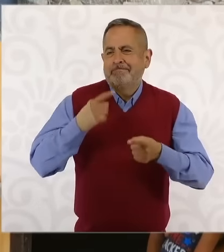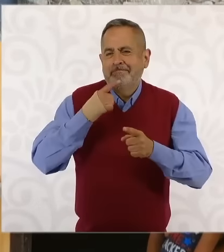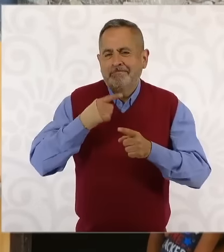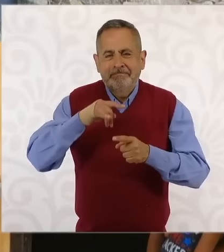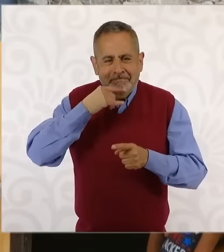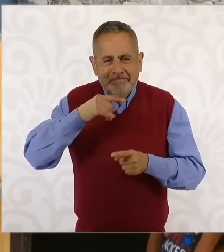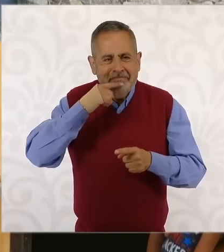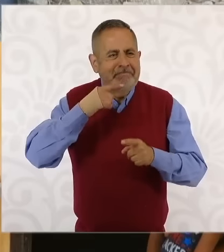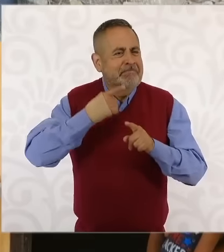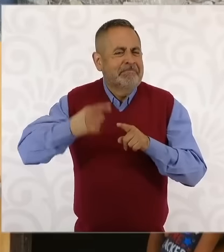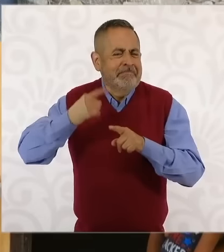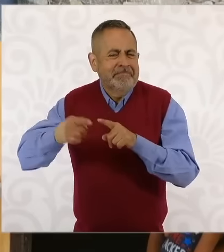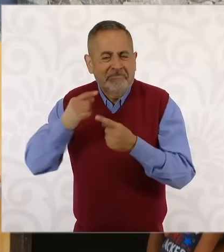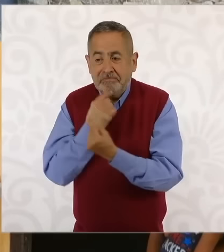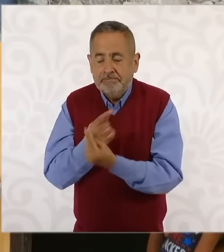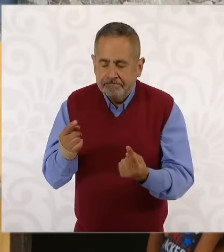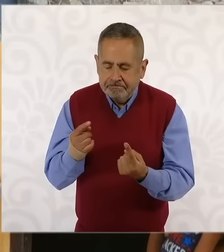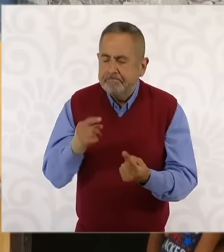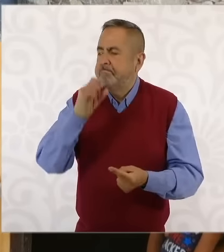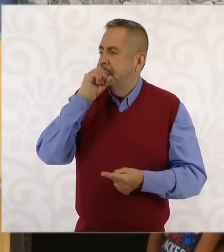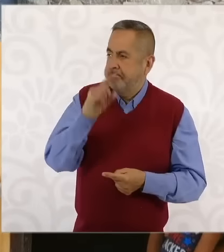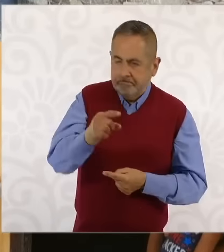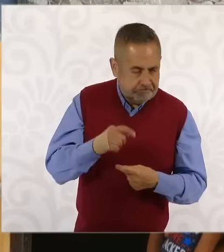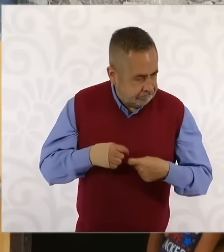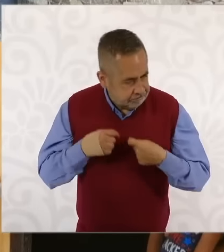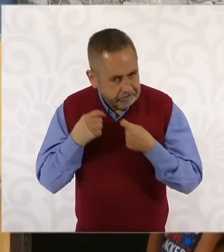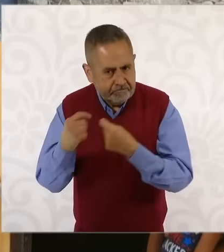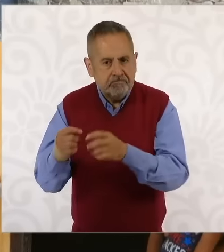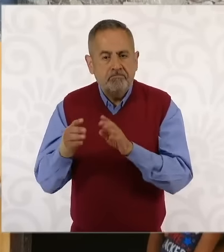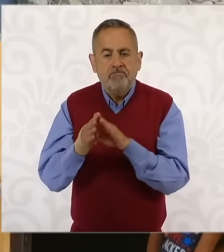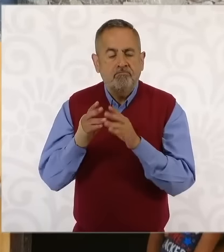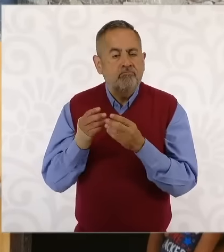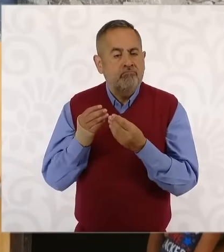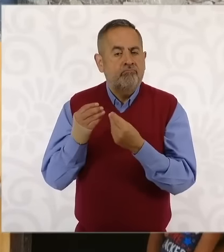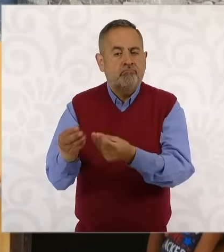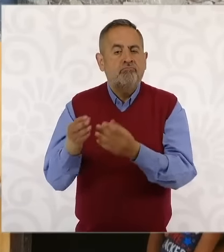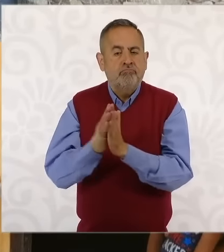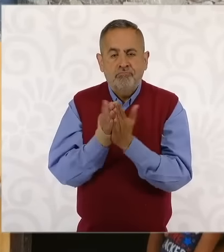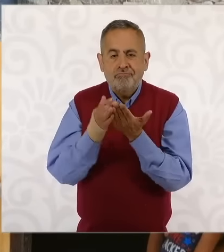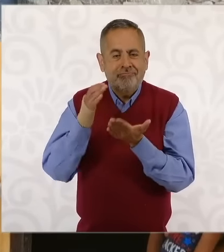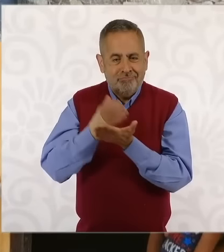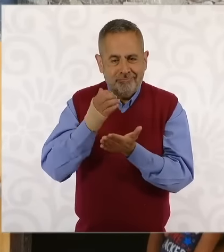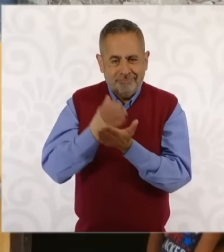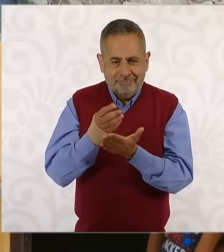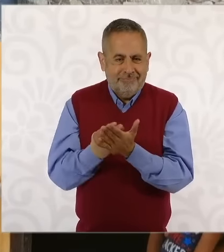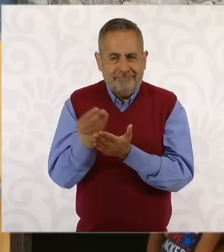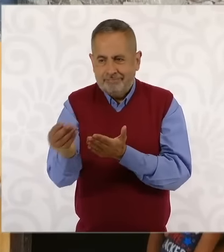También la Secretaria de Educación Pública está en el proceso de recuperación de los libros de texto,